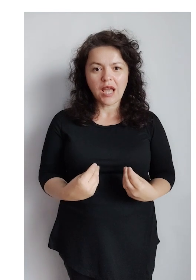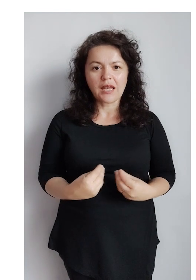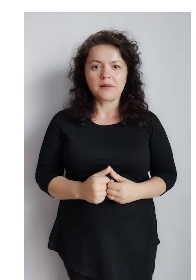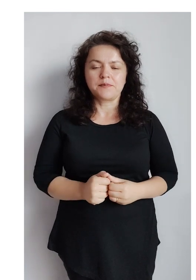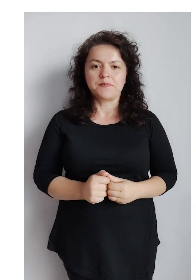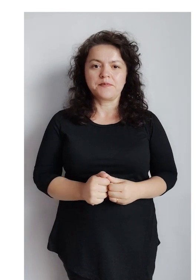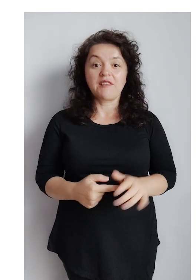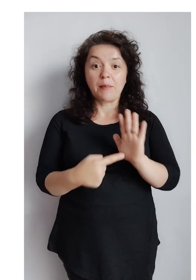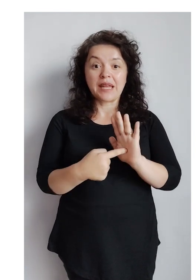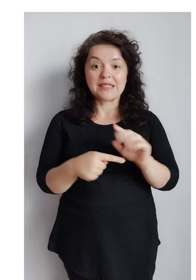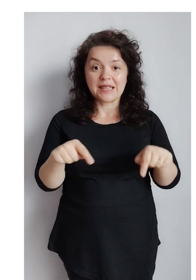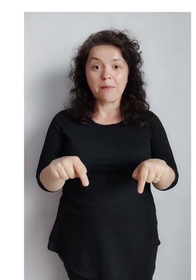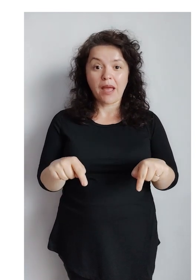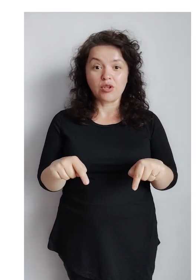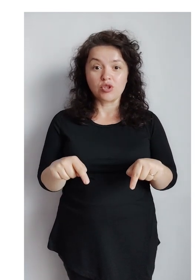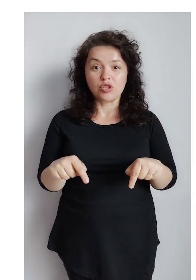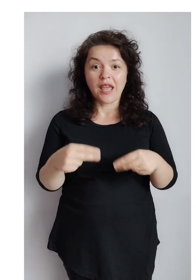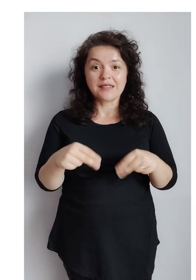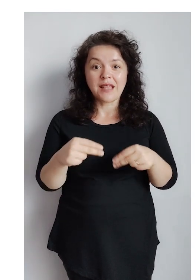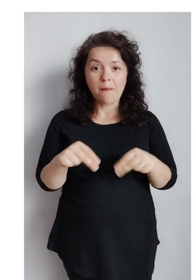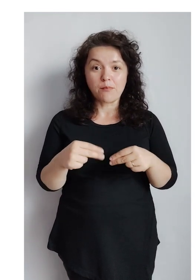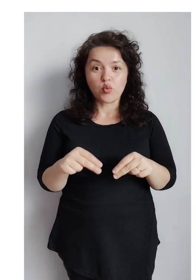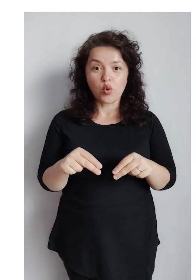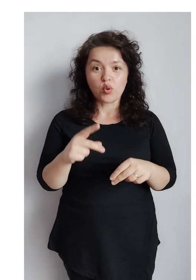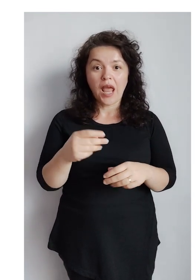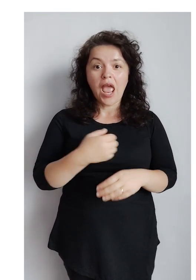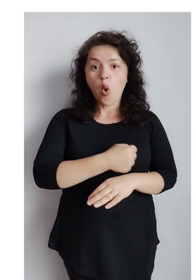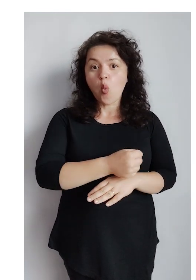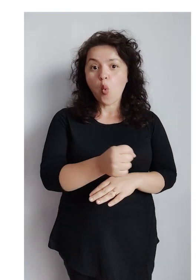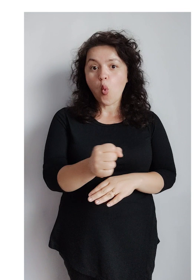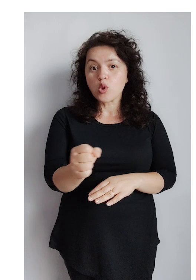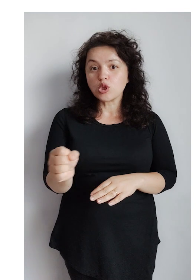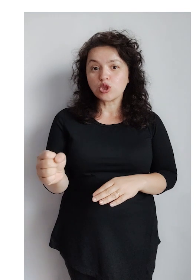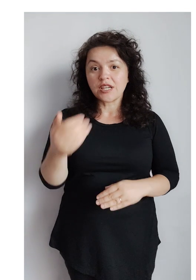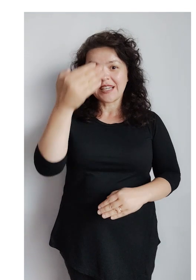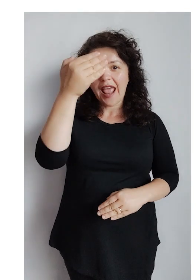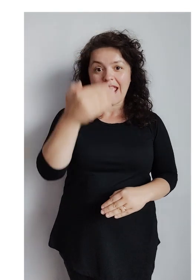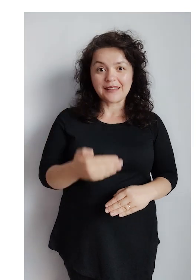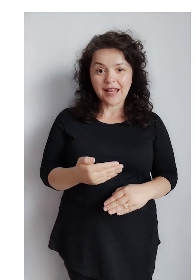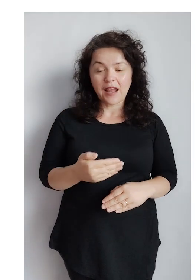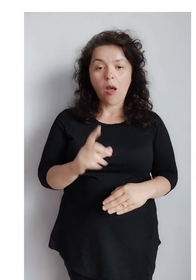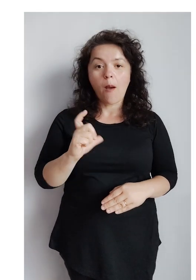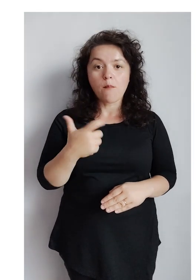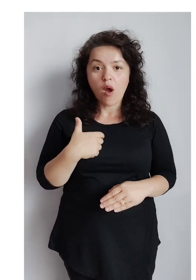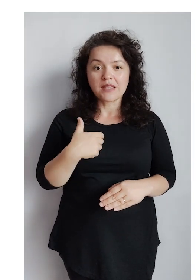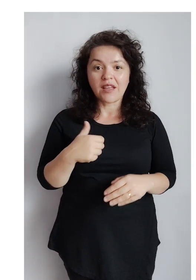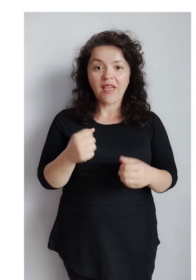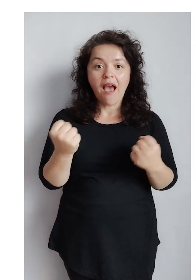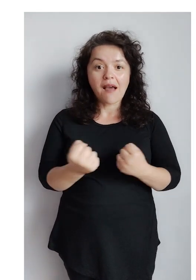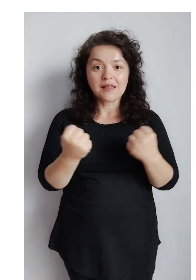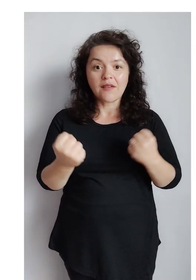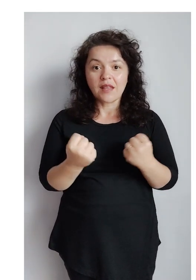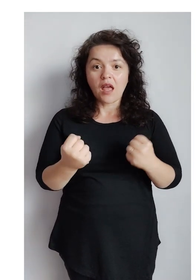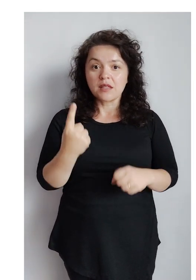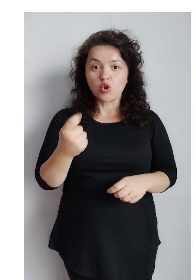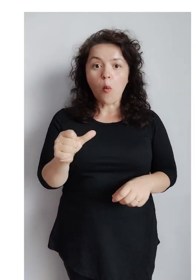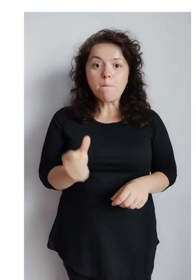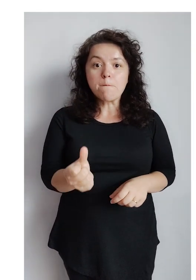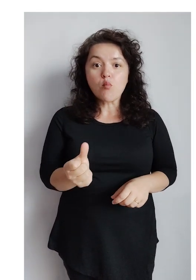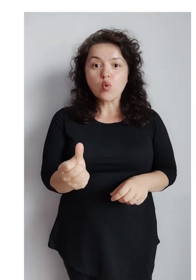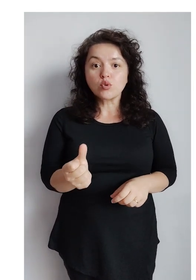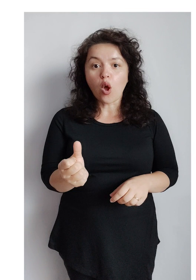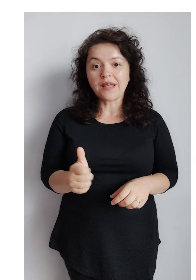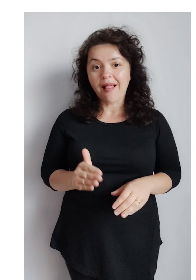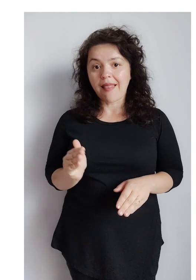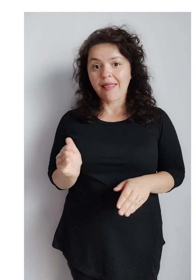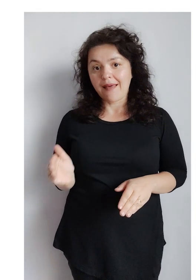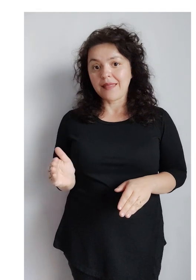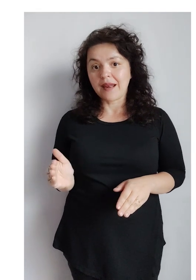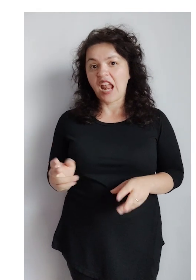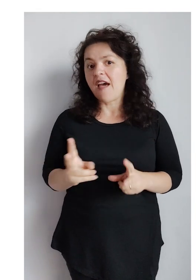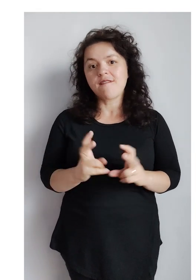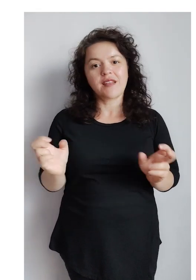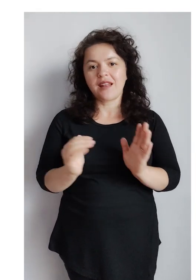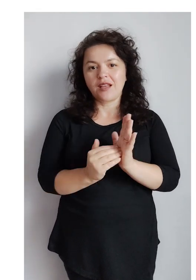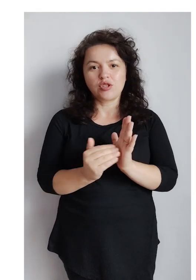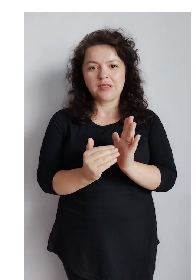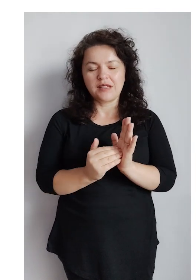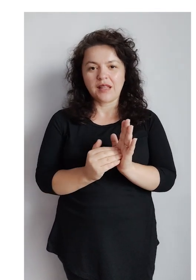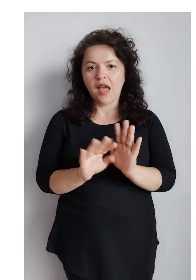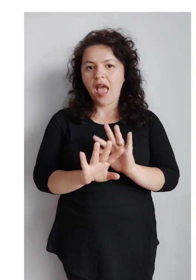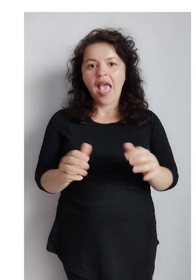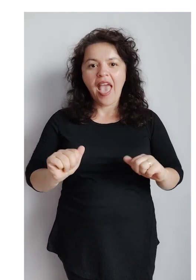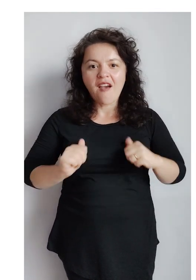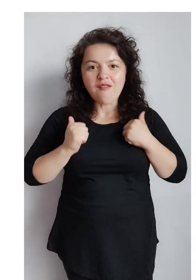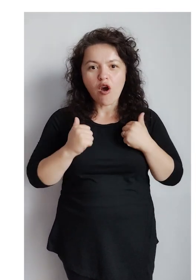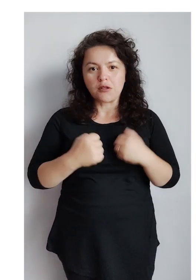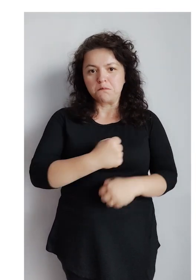Vă prezentăm aici exemplul unei uși de intrare care poate fi acționată dintr-un buton lateral fără a necesita niciun efort fizic